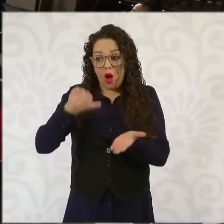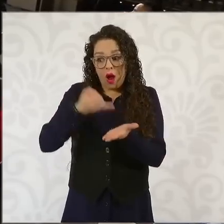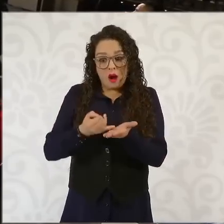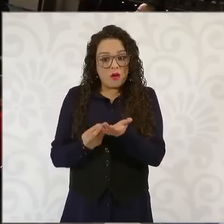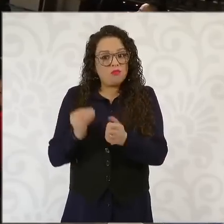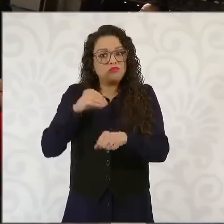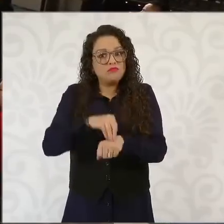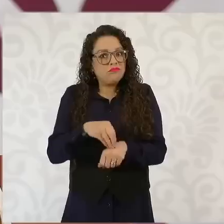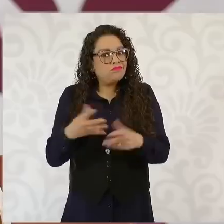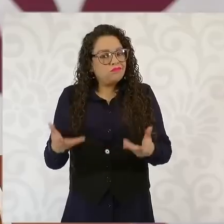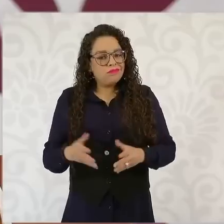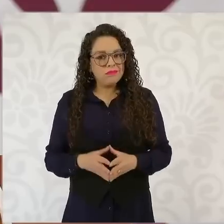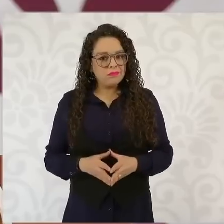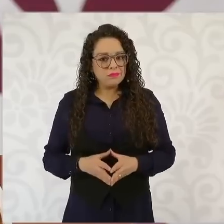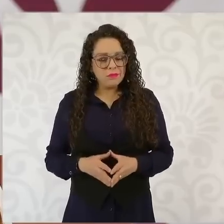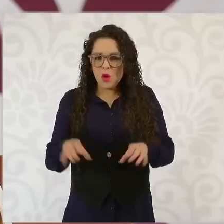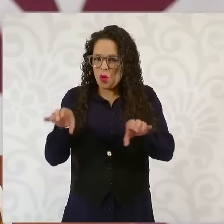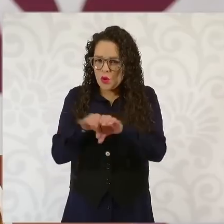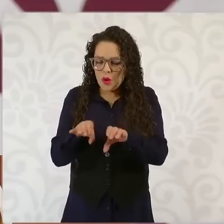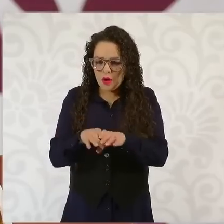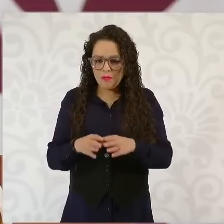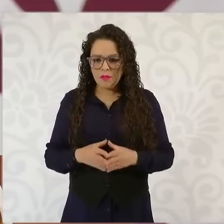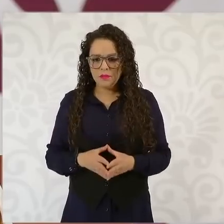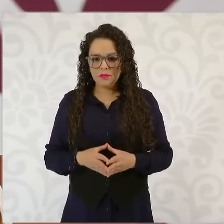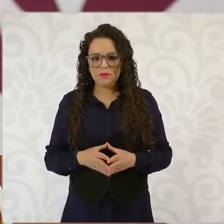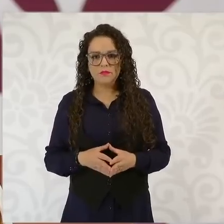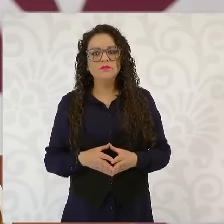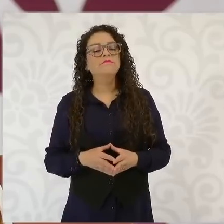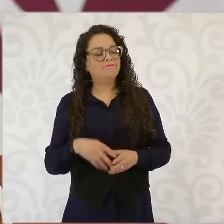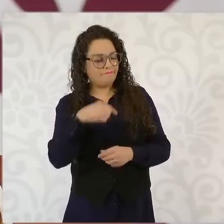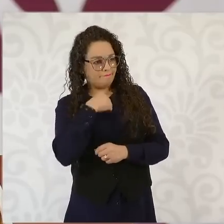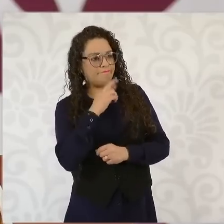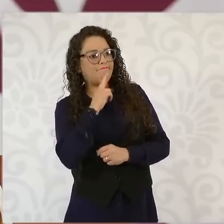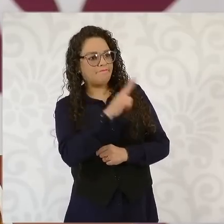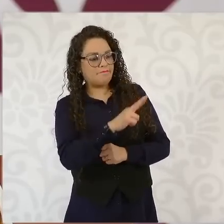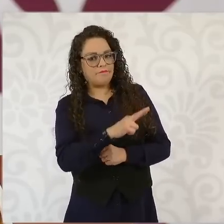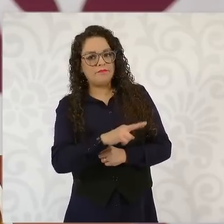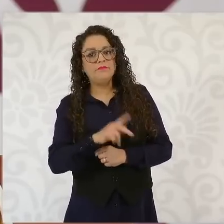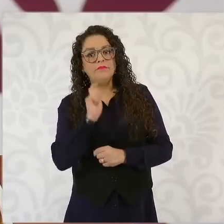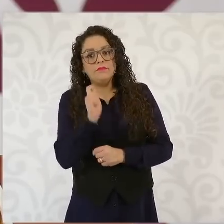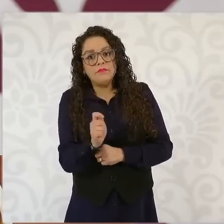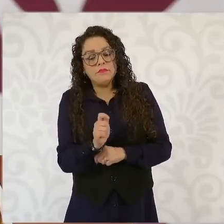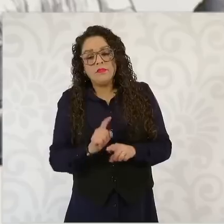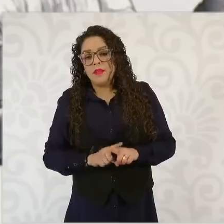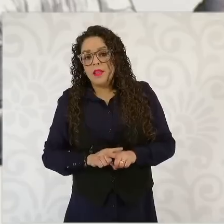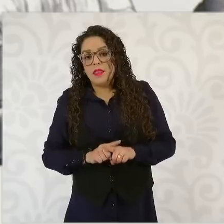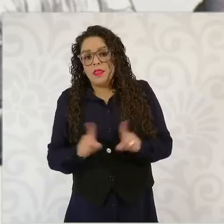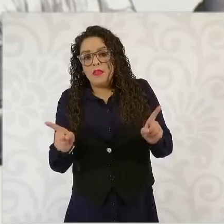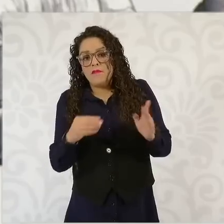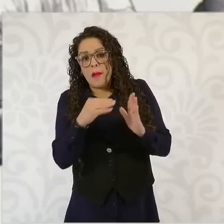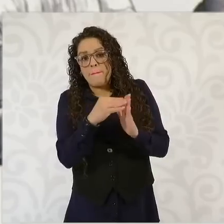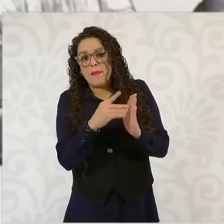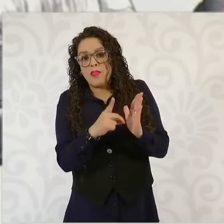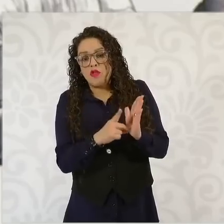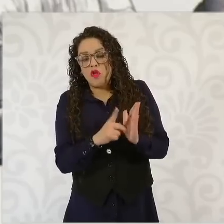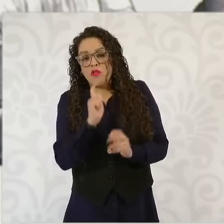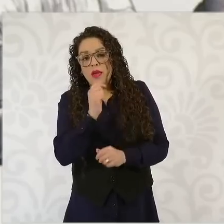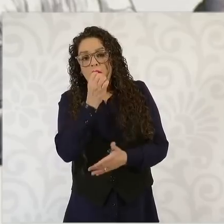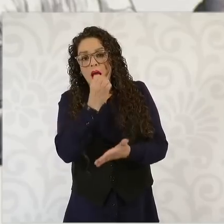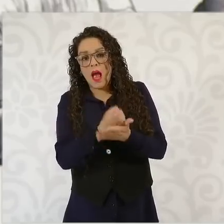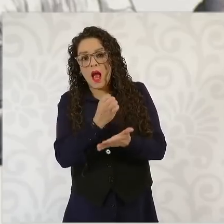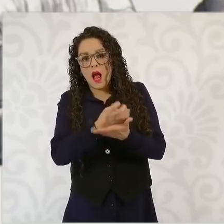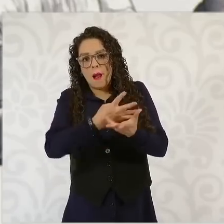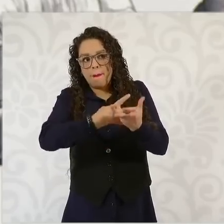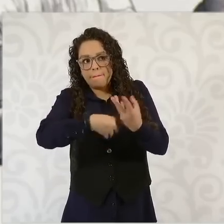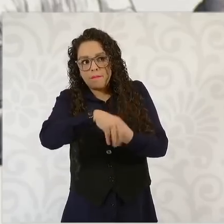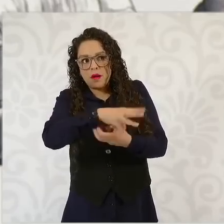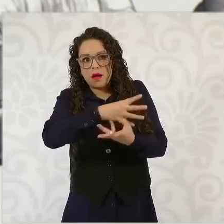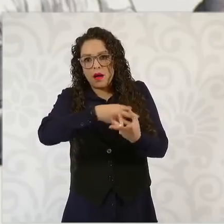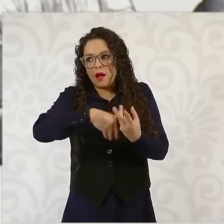estado hablando de un modelo económico distinto eh tiene que ver con con favorecer el mercado